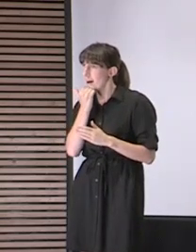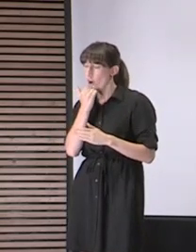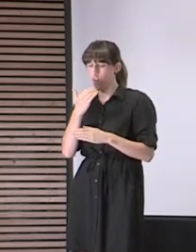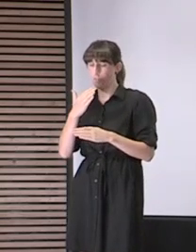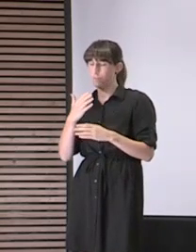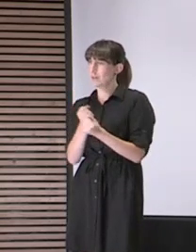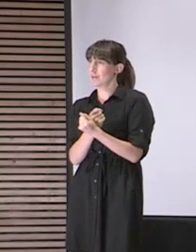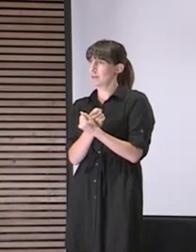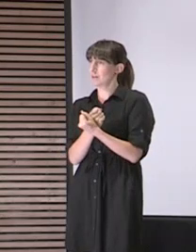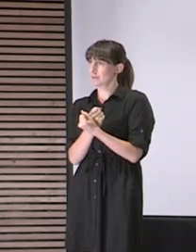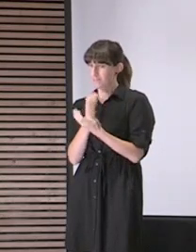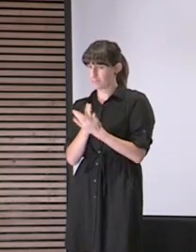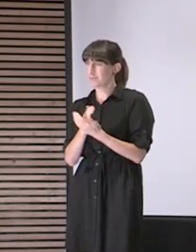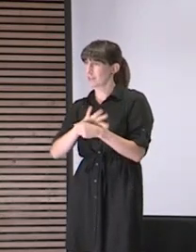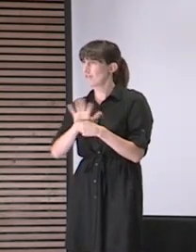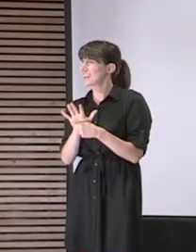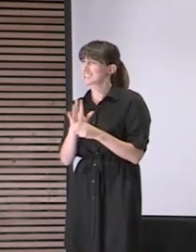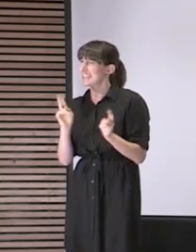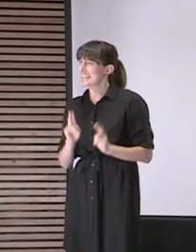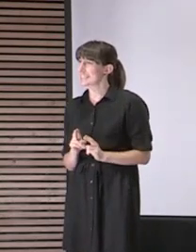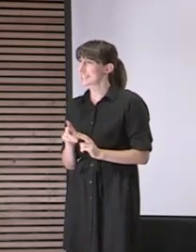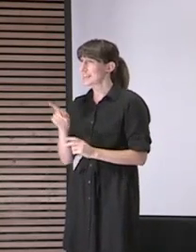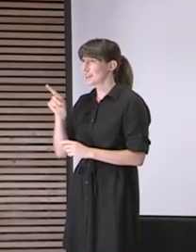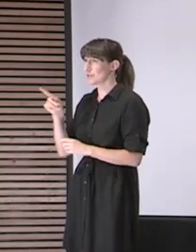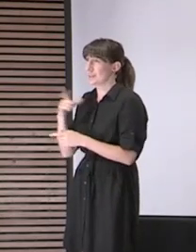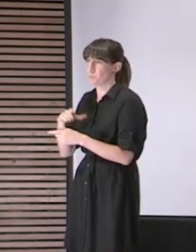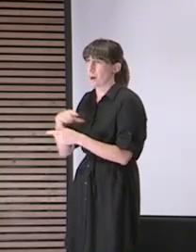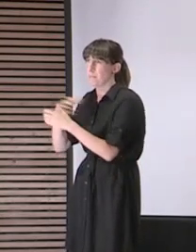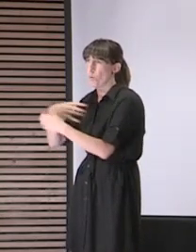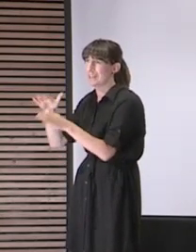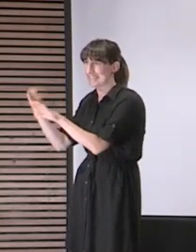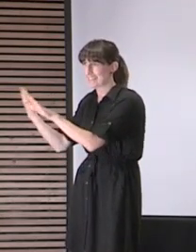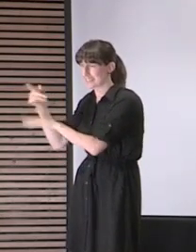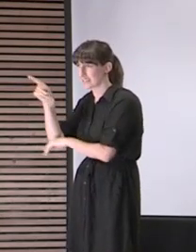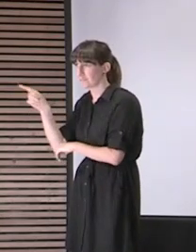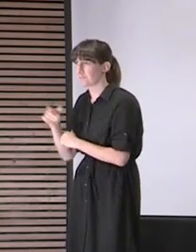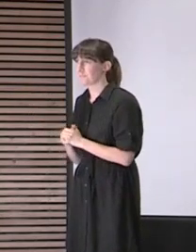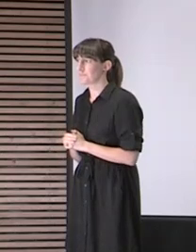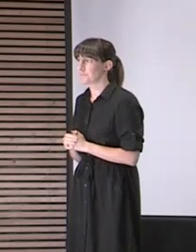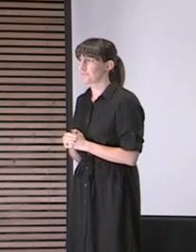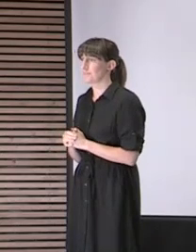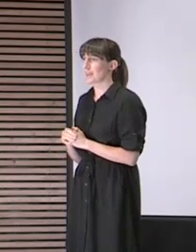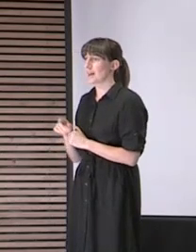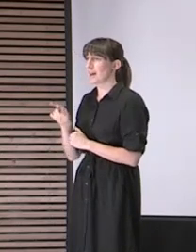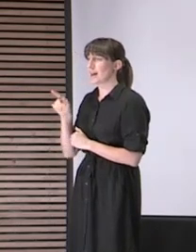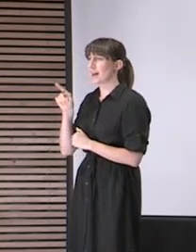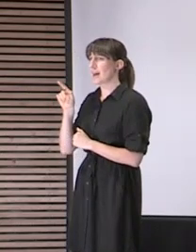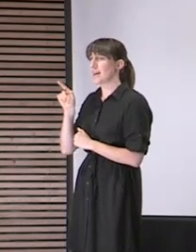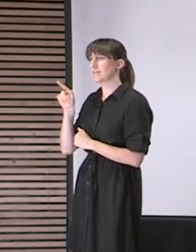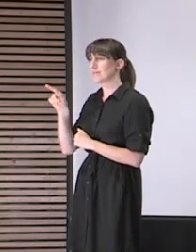adoptamos medidas mucho antes. Donde ve un número